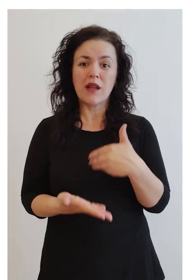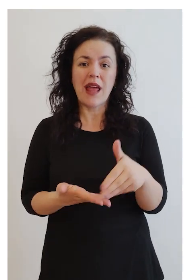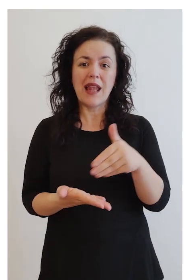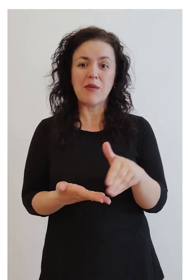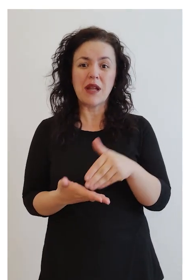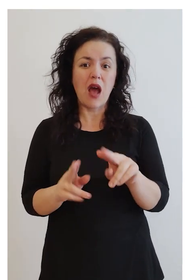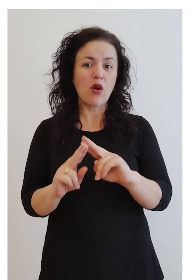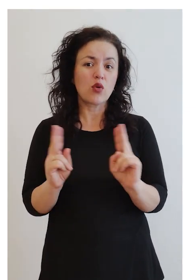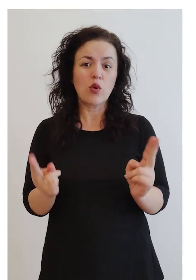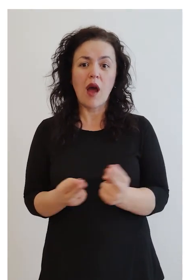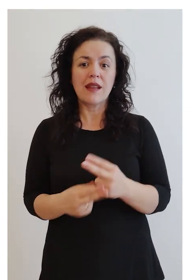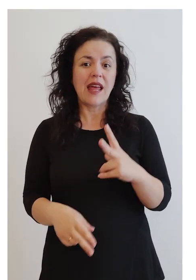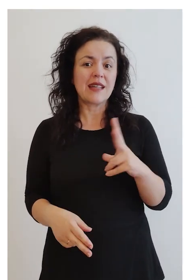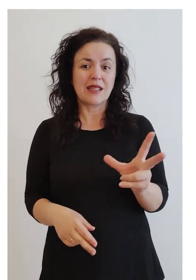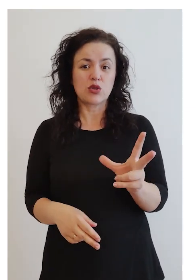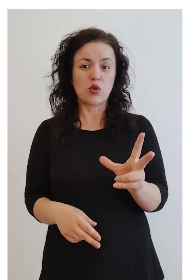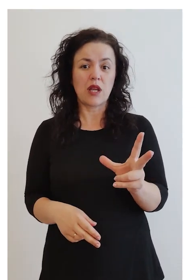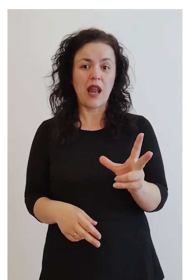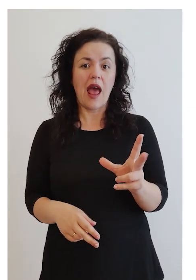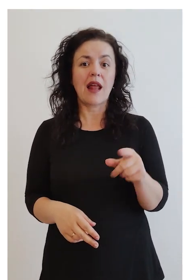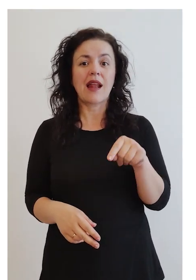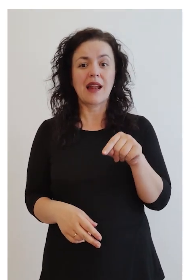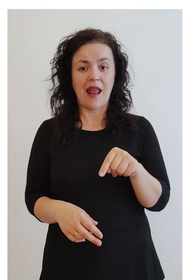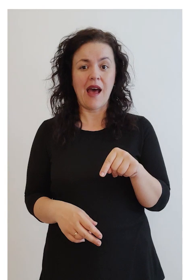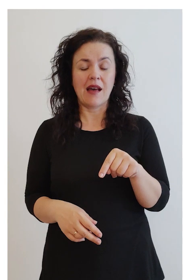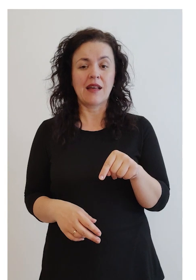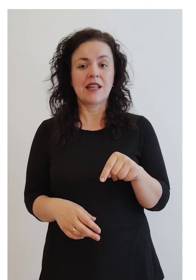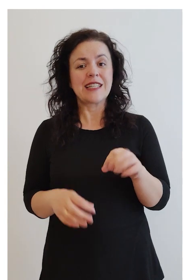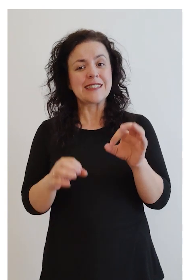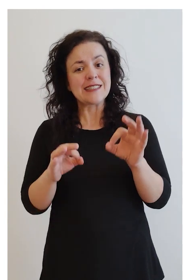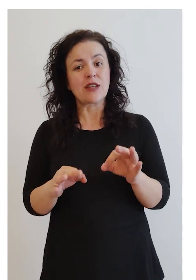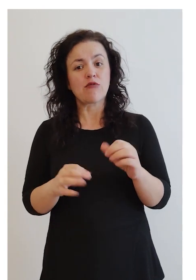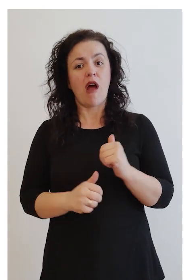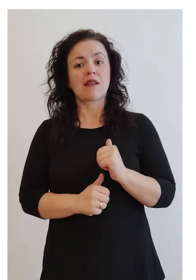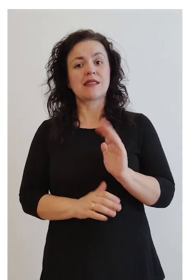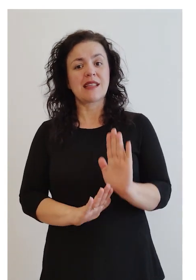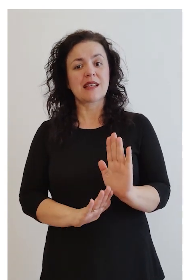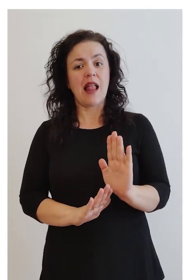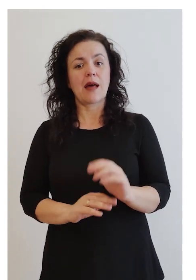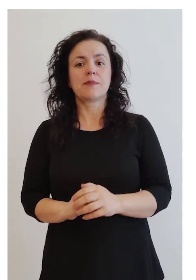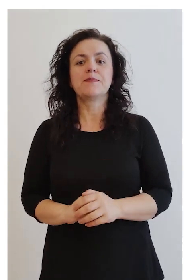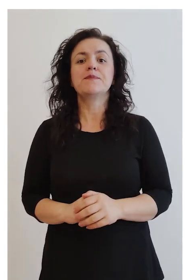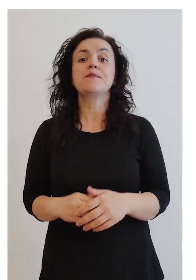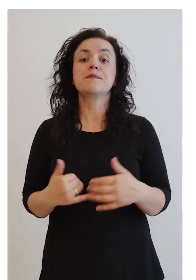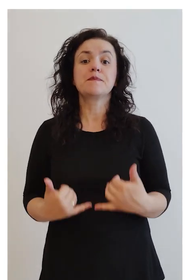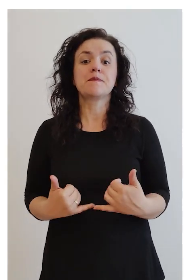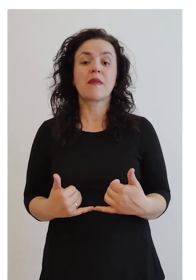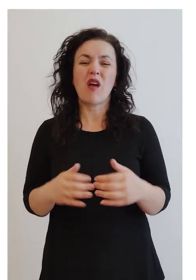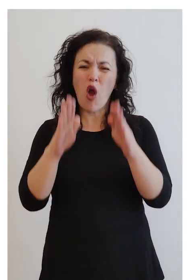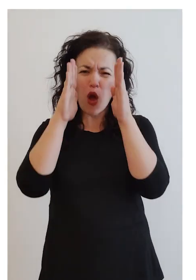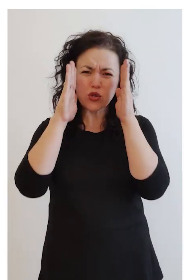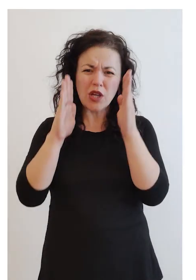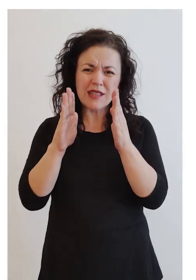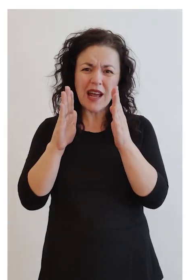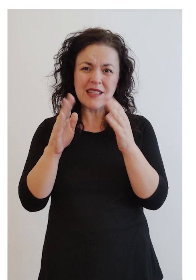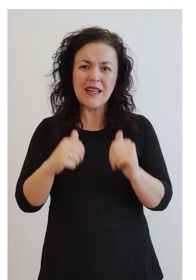Așadar, concentrați-vă energia pe luarea de măsuri preventive proporționale cu riscurile reale.